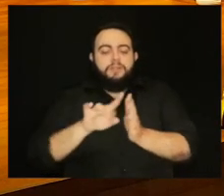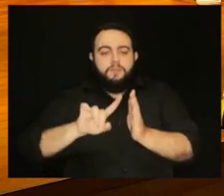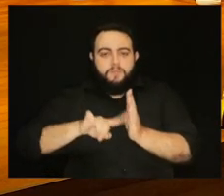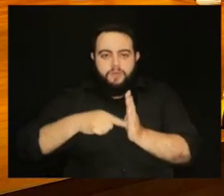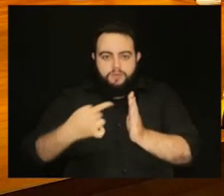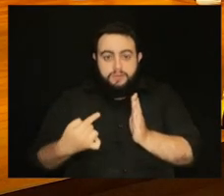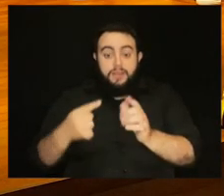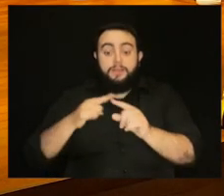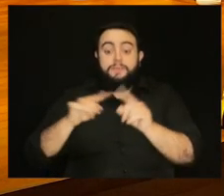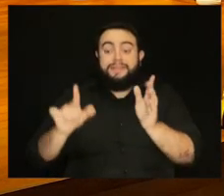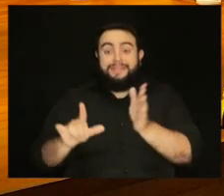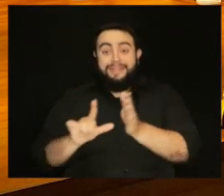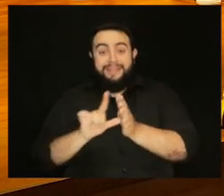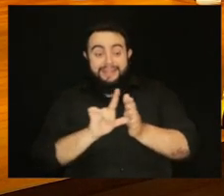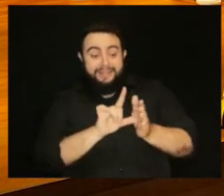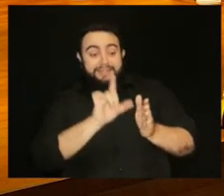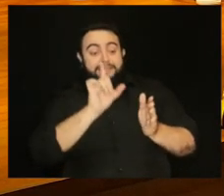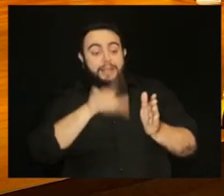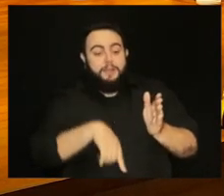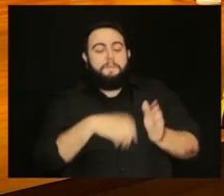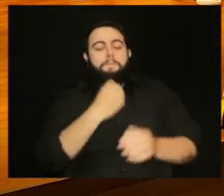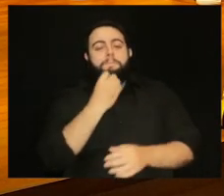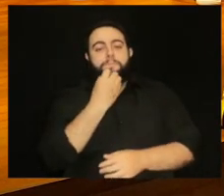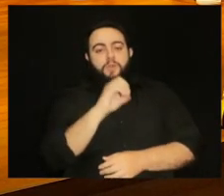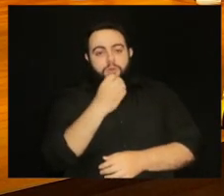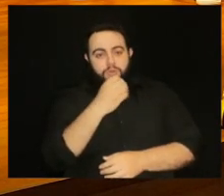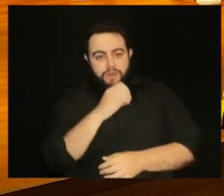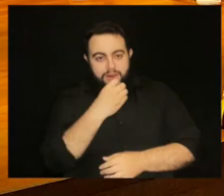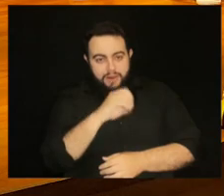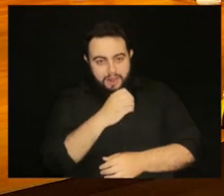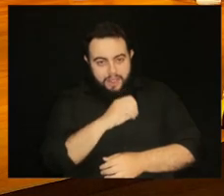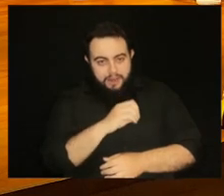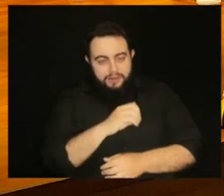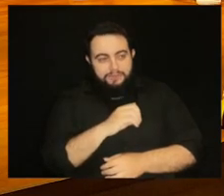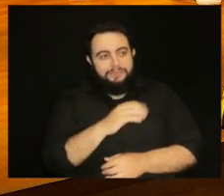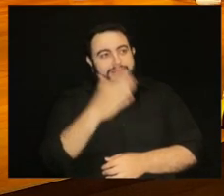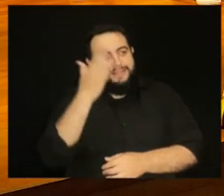trajeto do barco barco era Porto Alegre. Entrava pela Barra do Rio Grande ali, subia A Lagoa dos